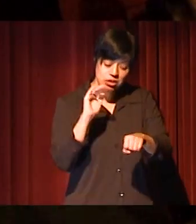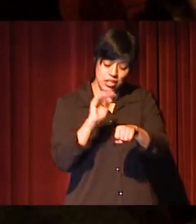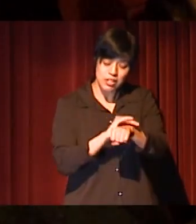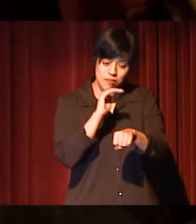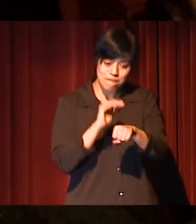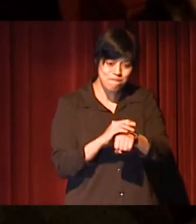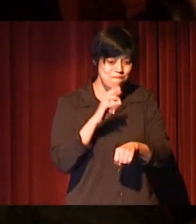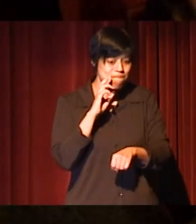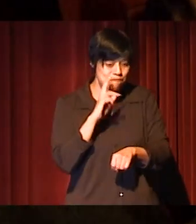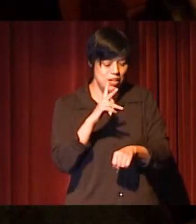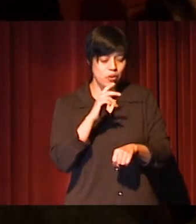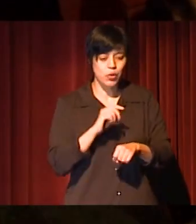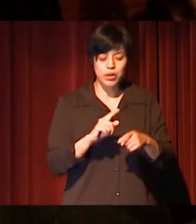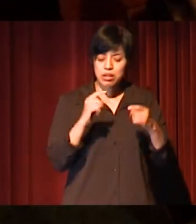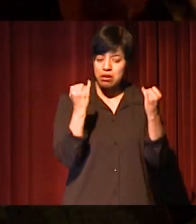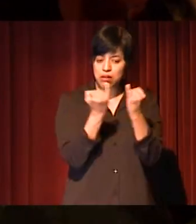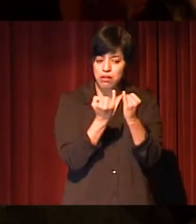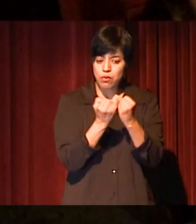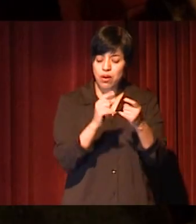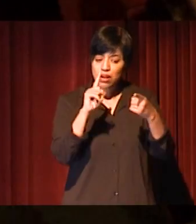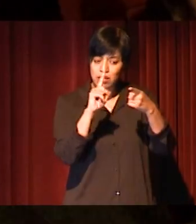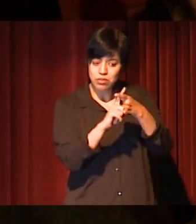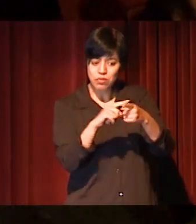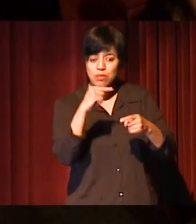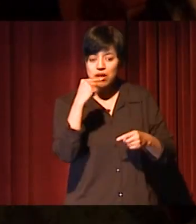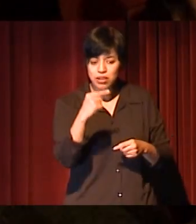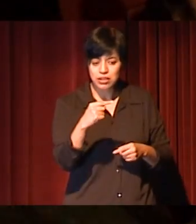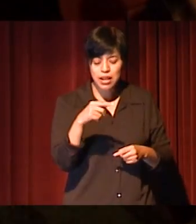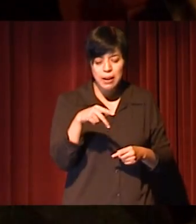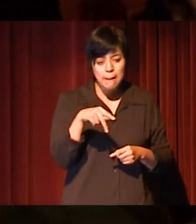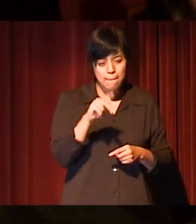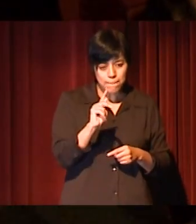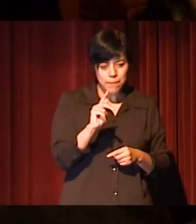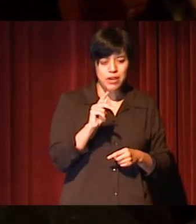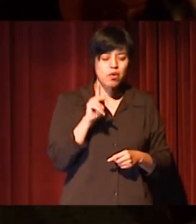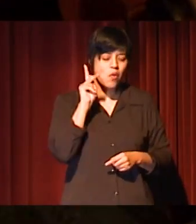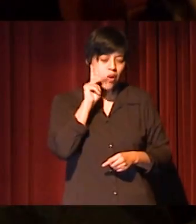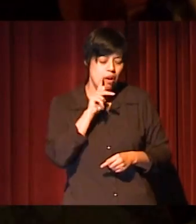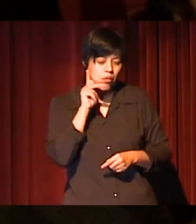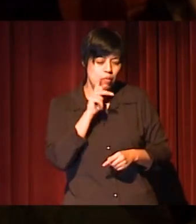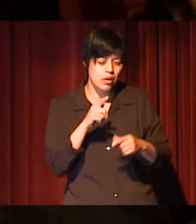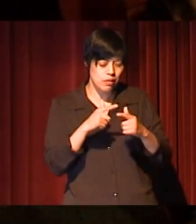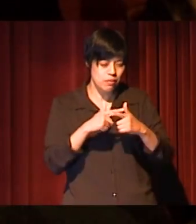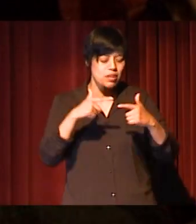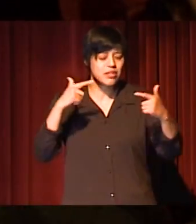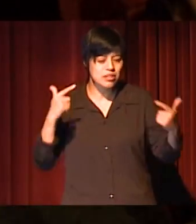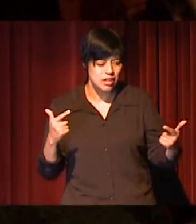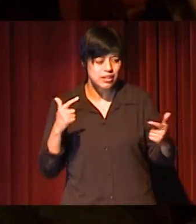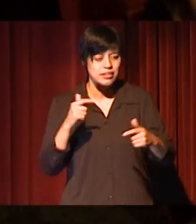incluyendo la parte de sumar y restar. Pero la prueba más grande, creo que es esta imagen.